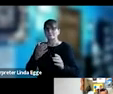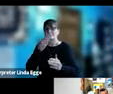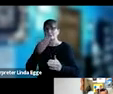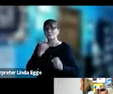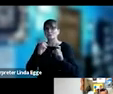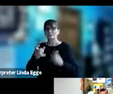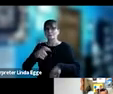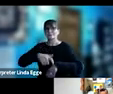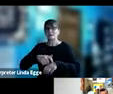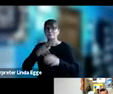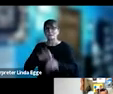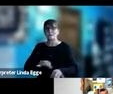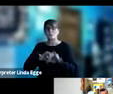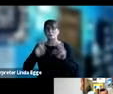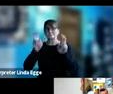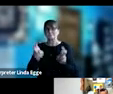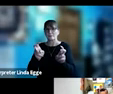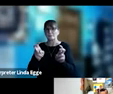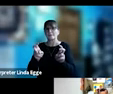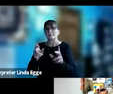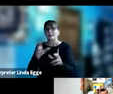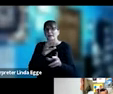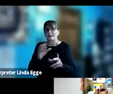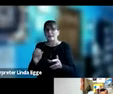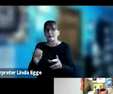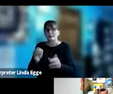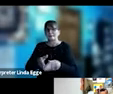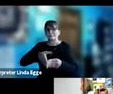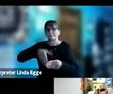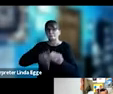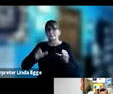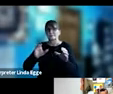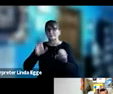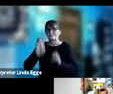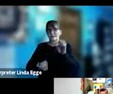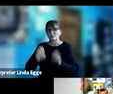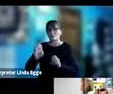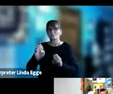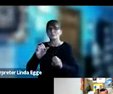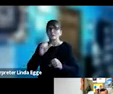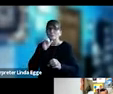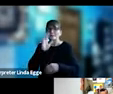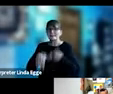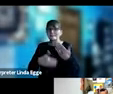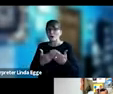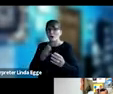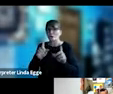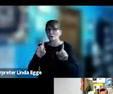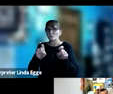para este tema tan importante. Por favor, completen la evaluación. No llegamos a contestar todas las preguntas, pero serán guardadas